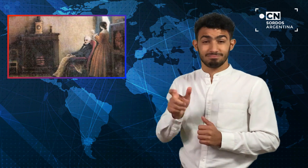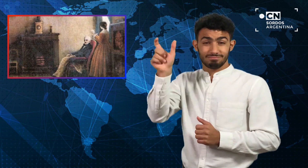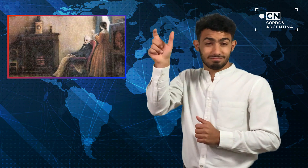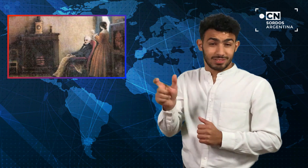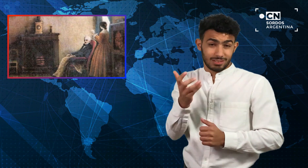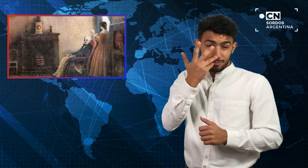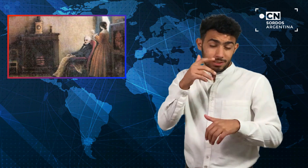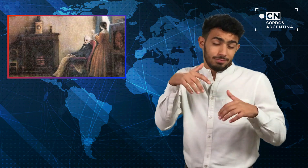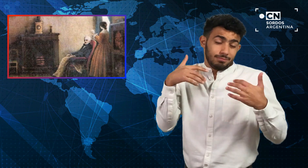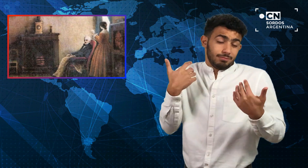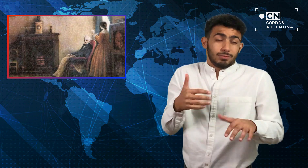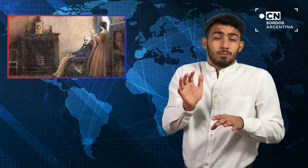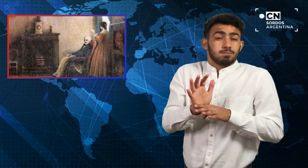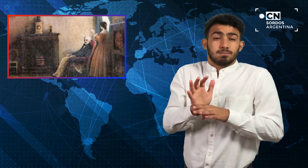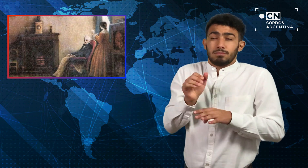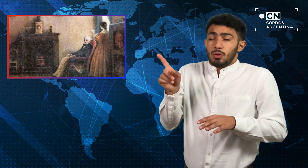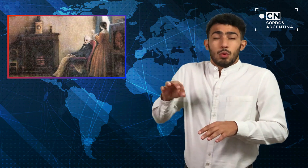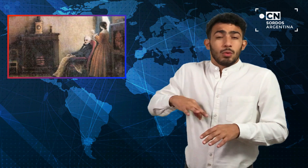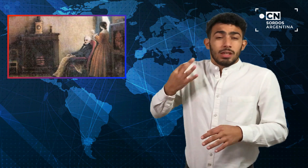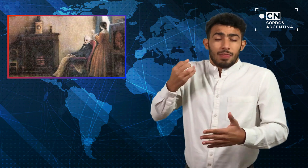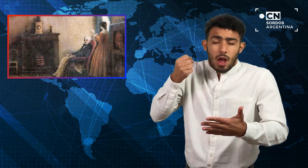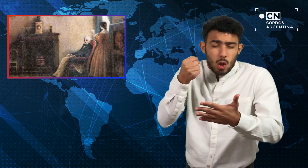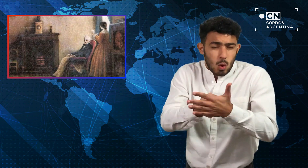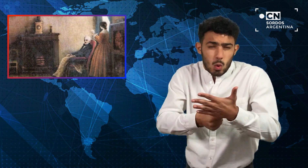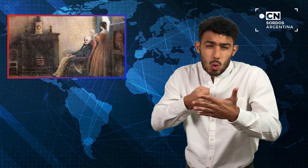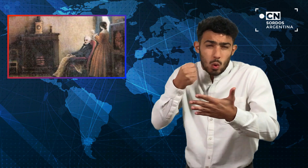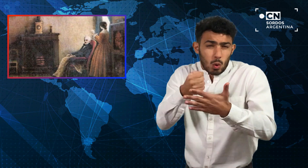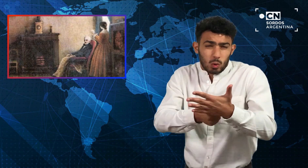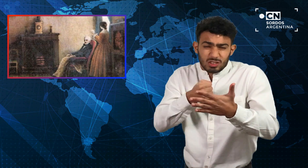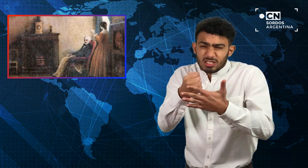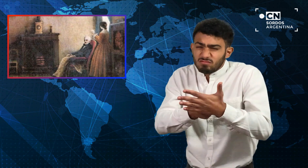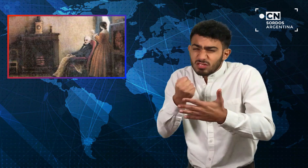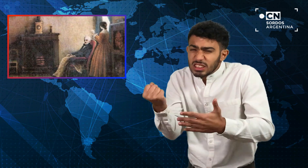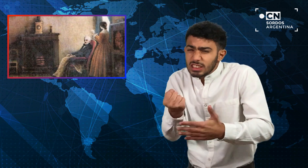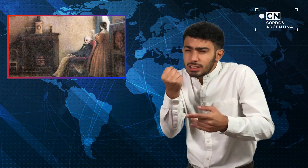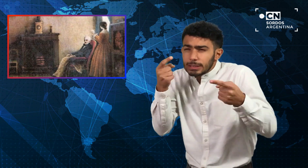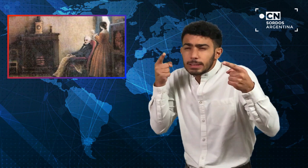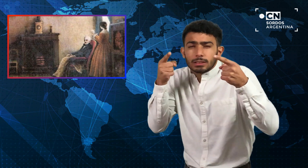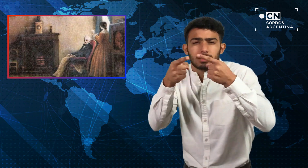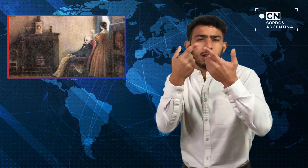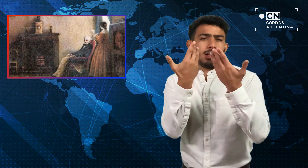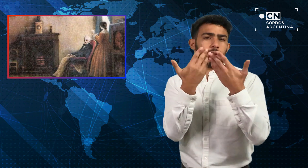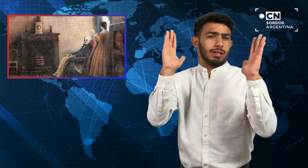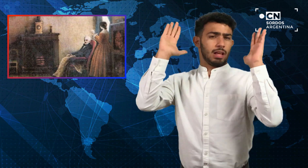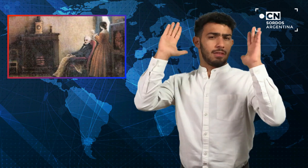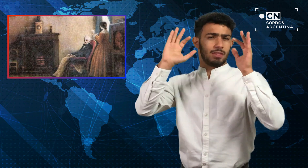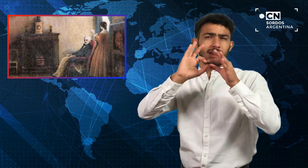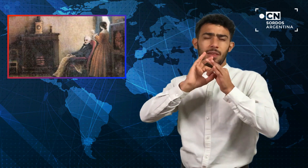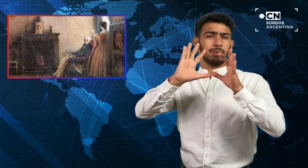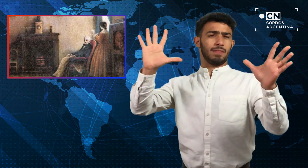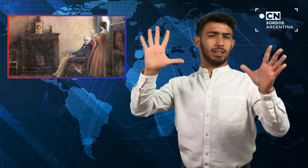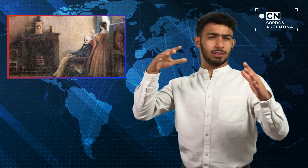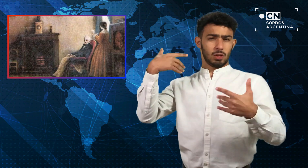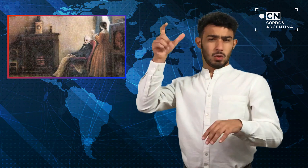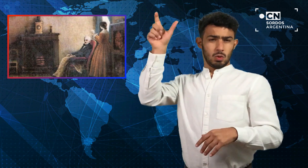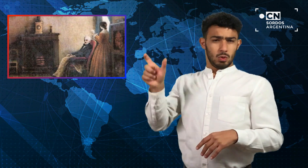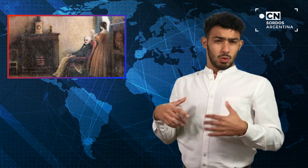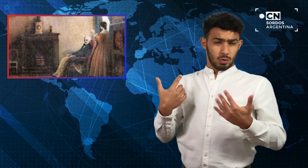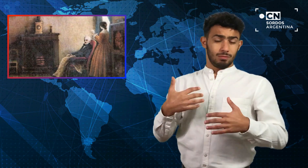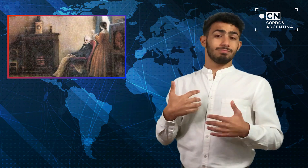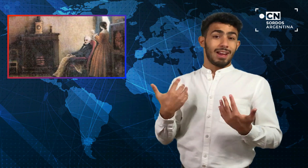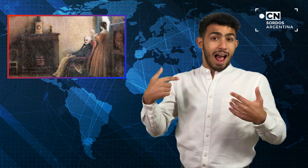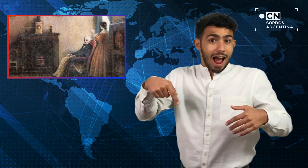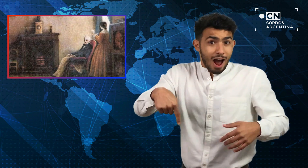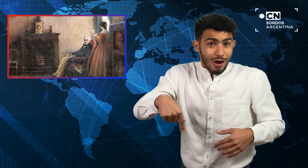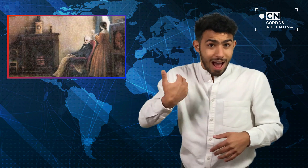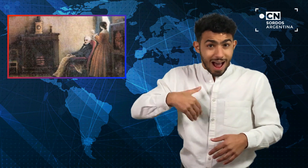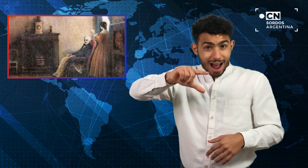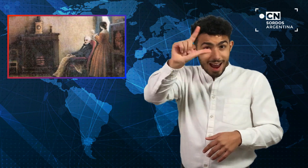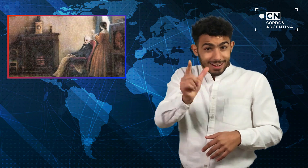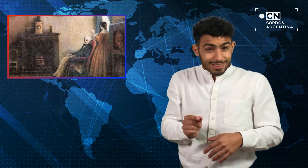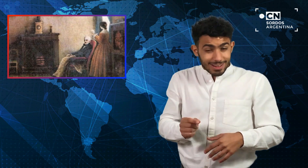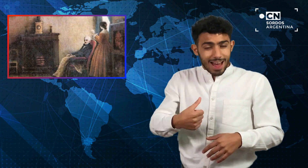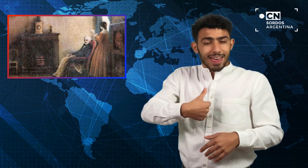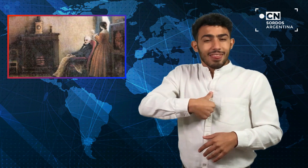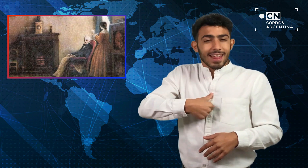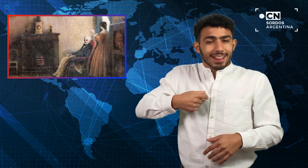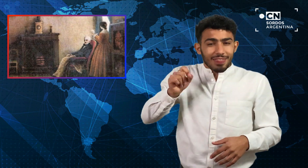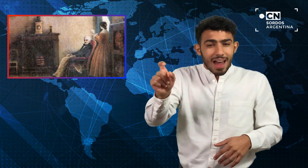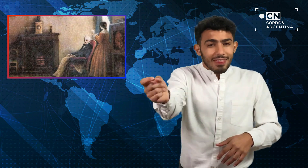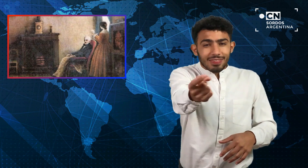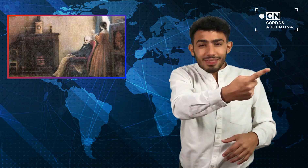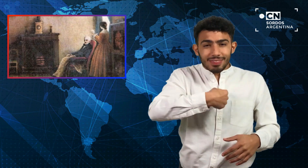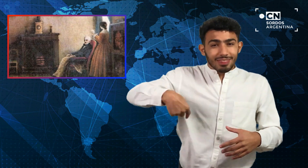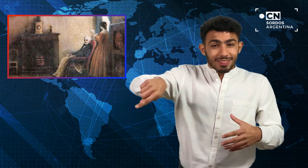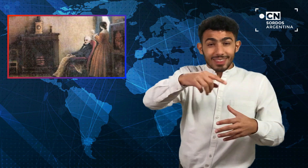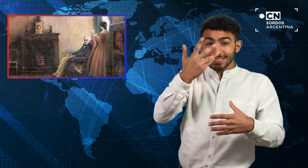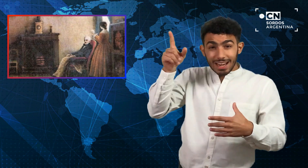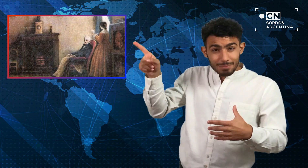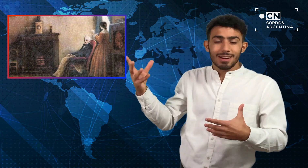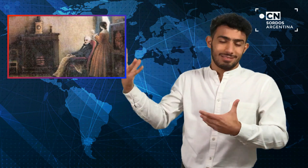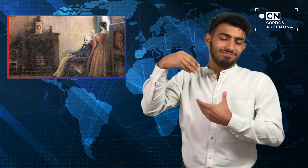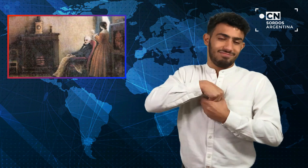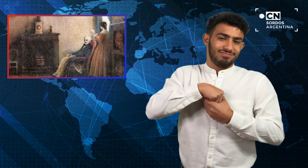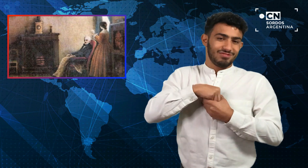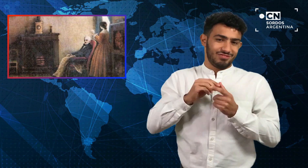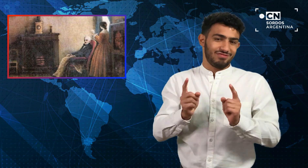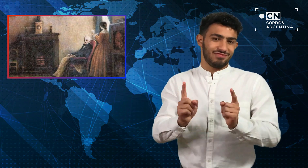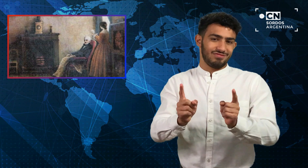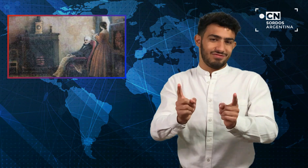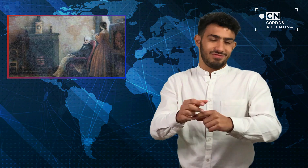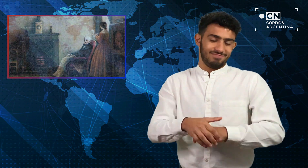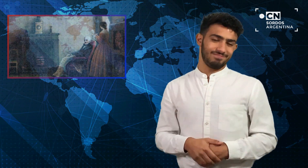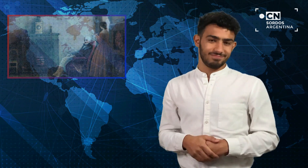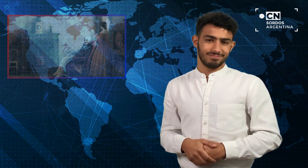Con sus ideas y su lucha formó la identidad de nuestra nación.